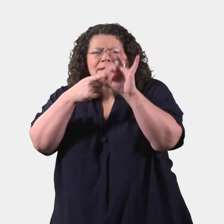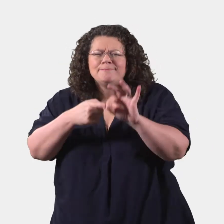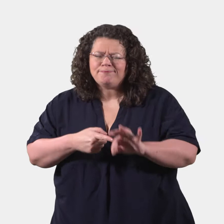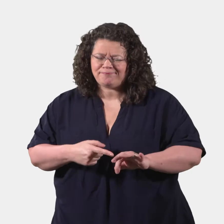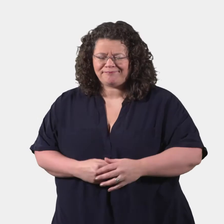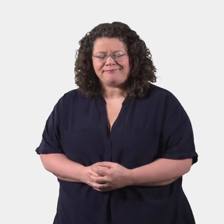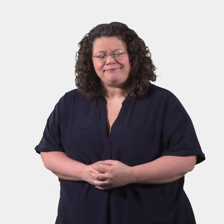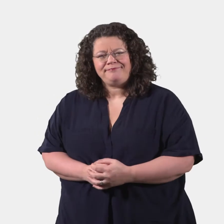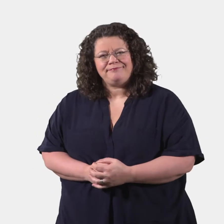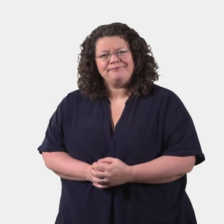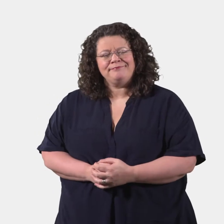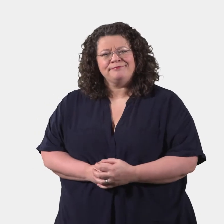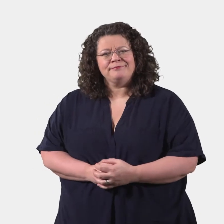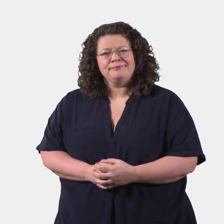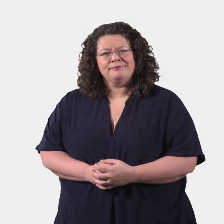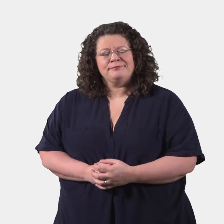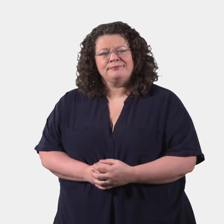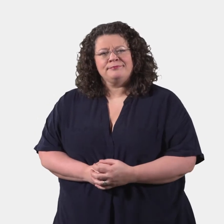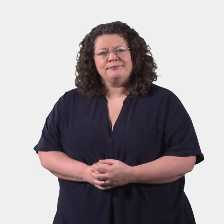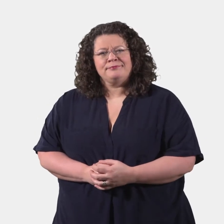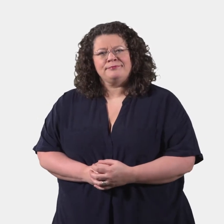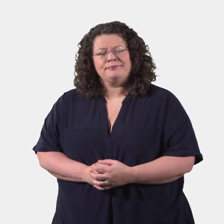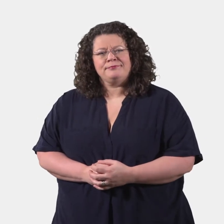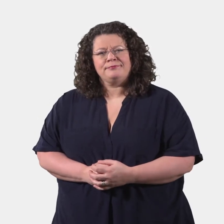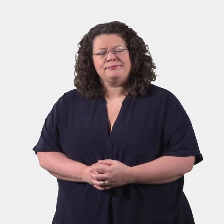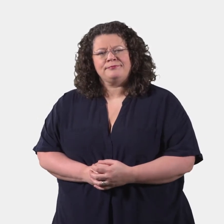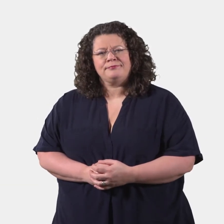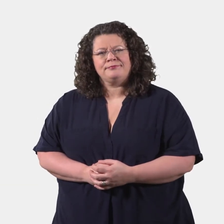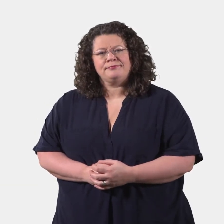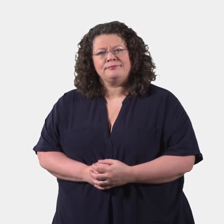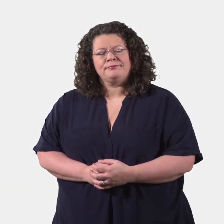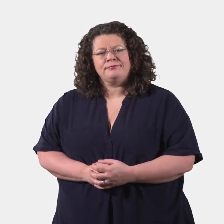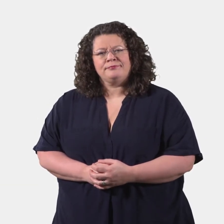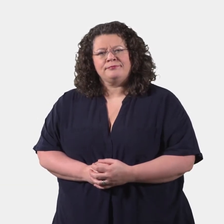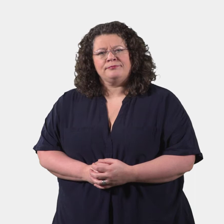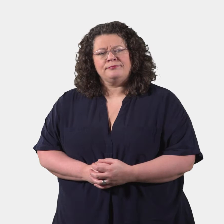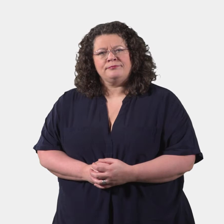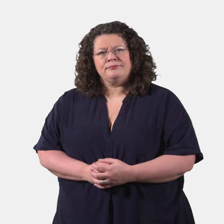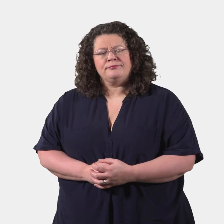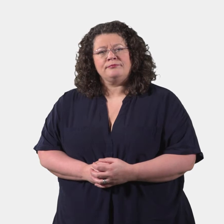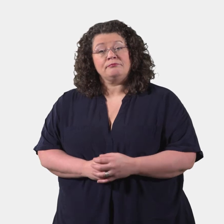ond mewn fwy o fanylder.